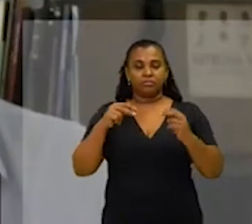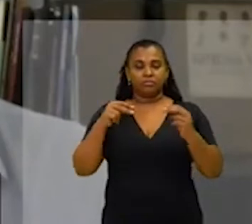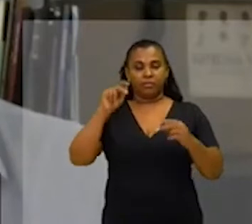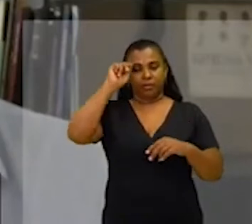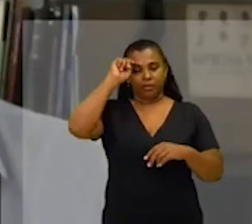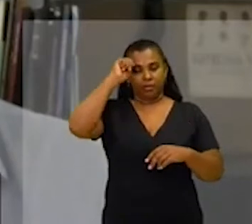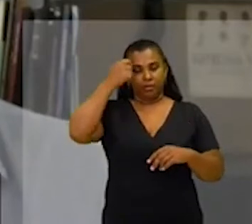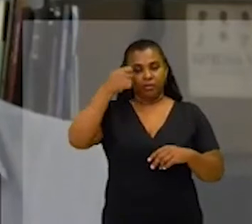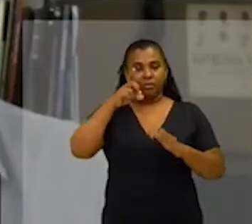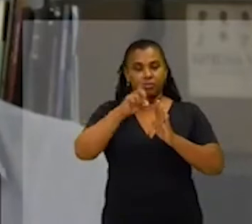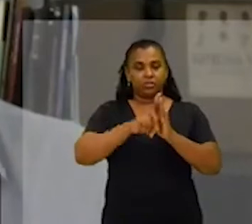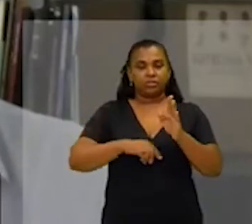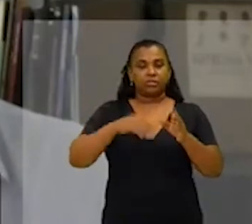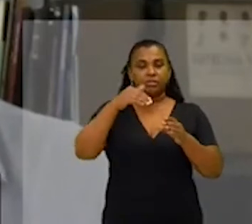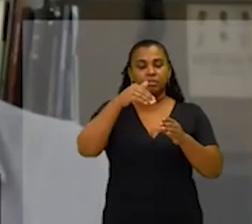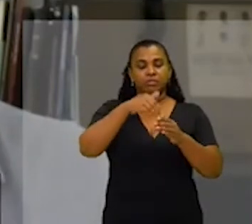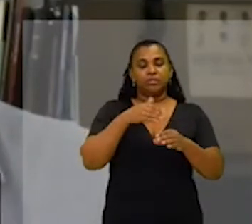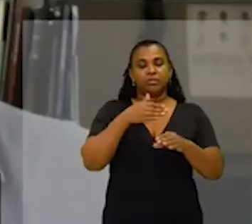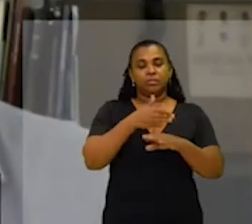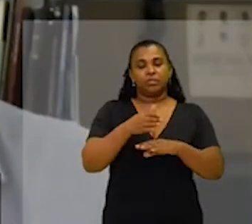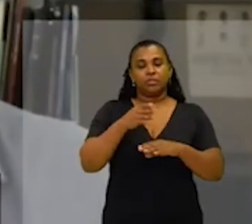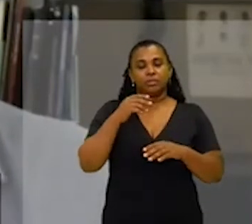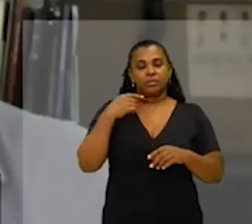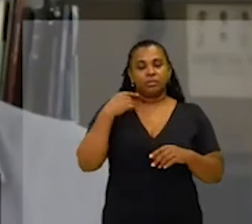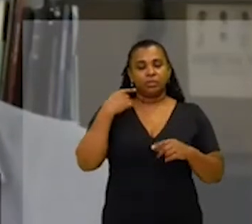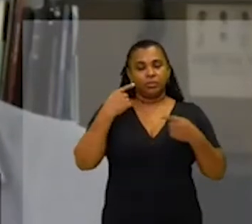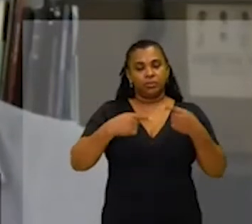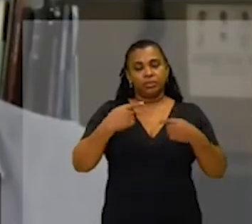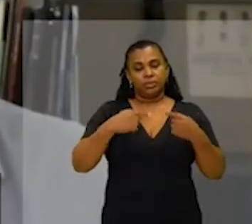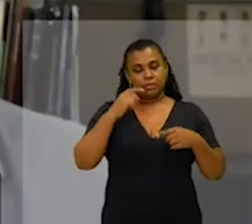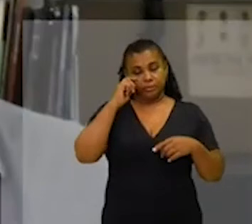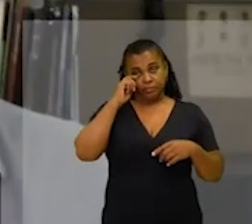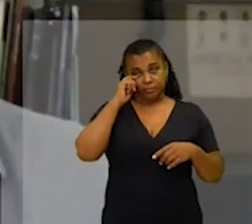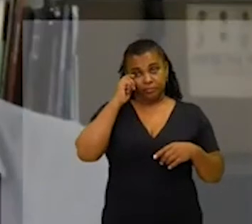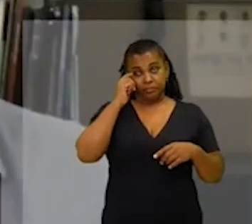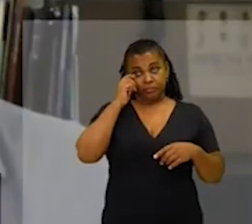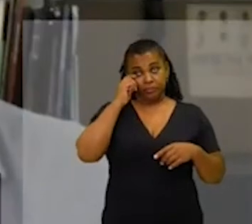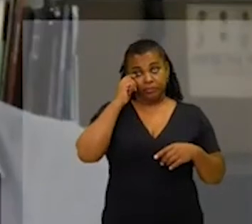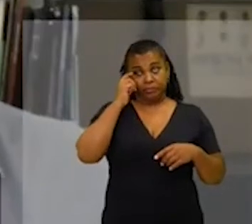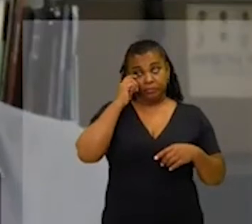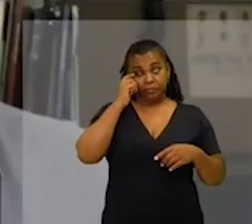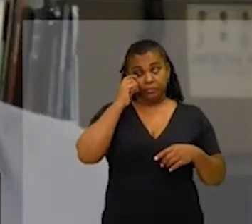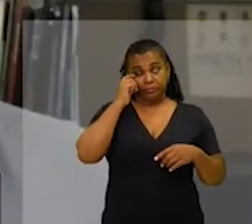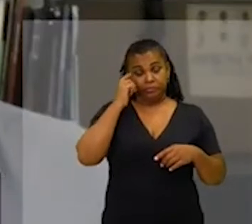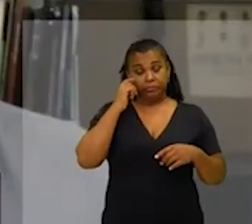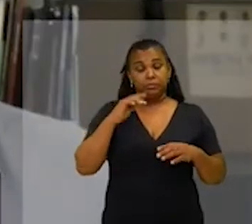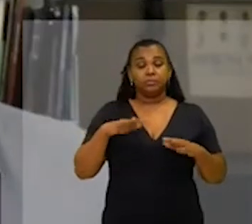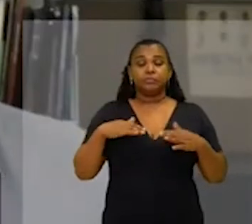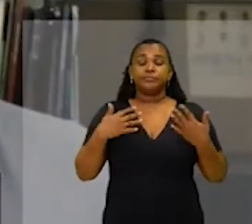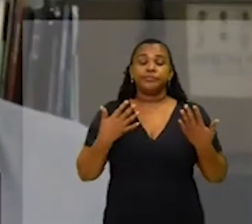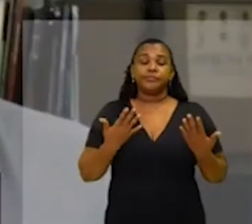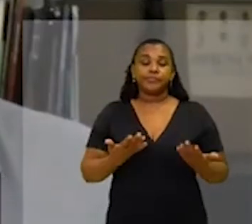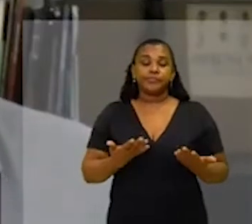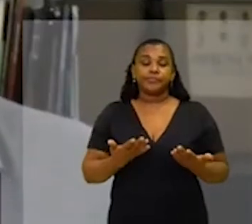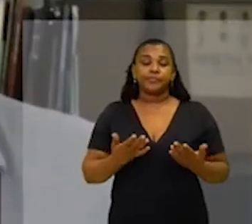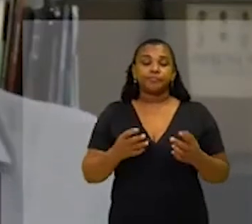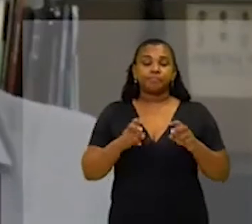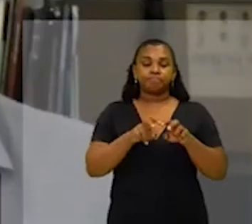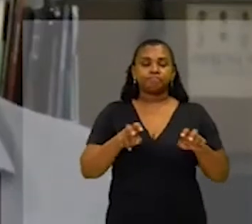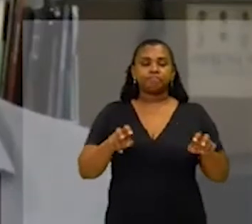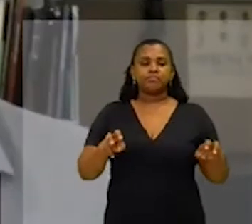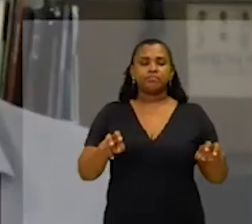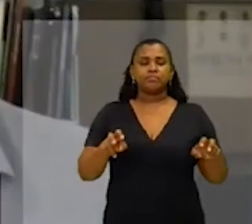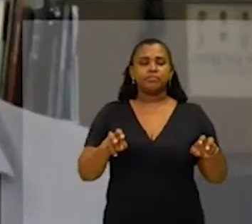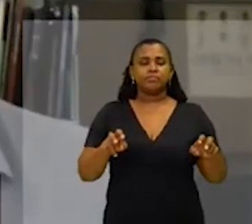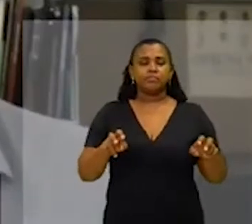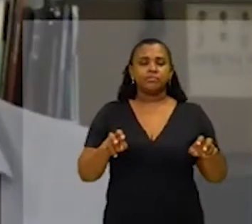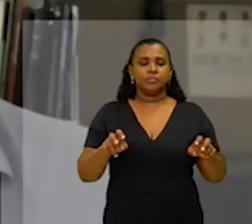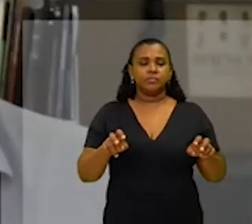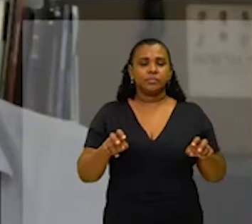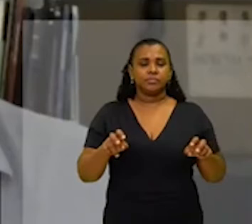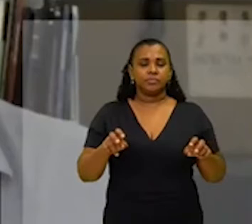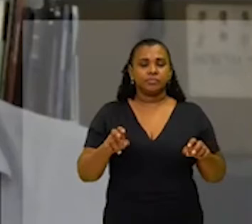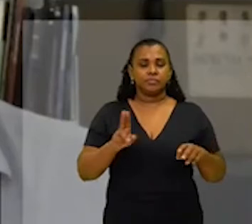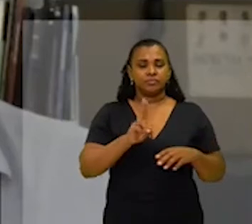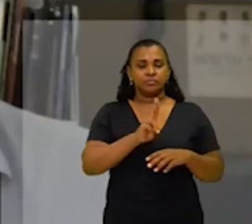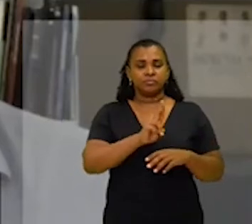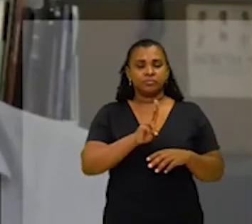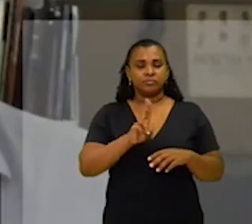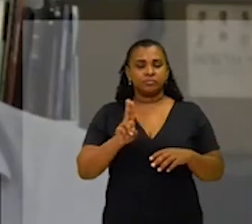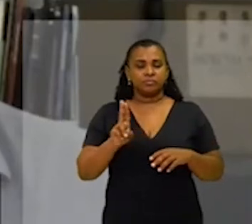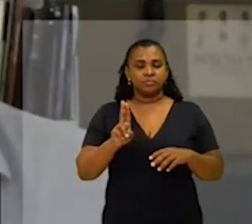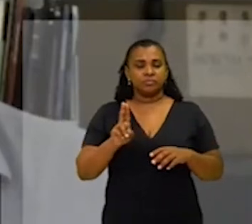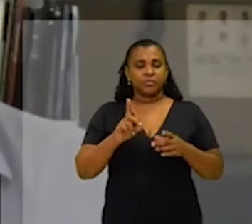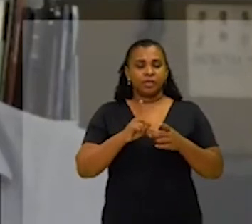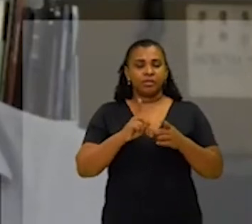Eleitoral da participação política então nesta nesta mesa né chamada aí democracia Direito